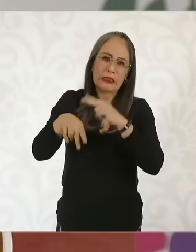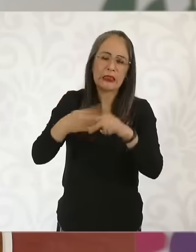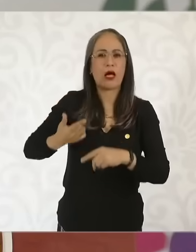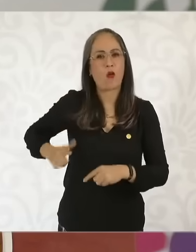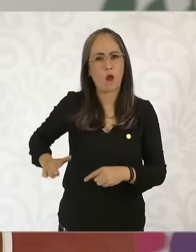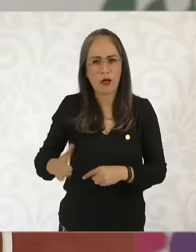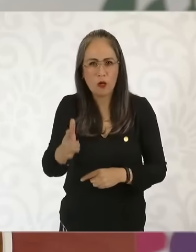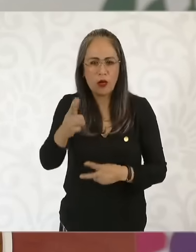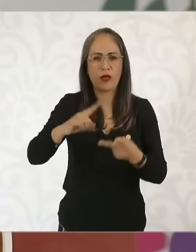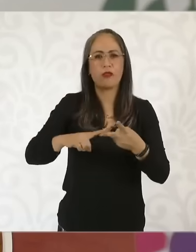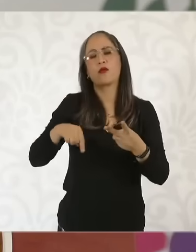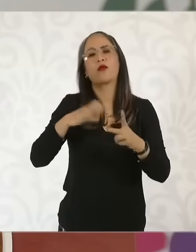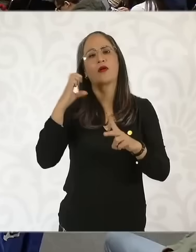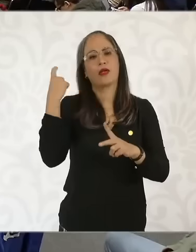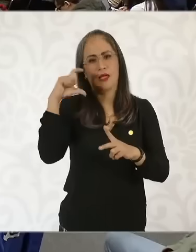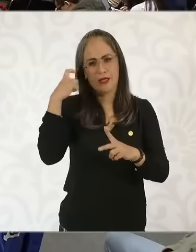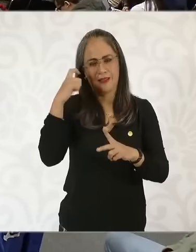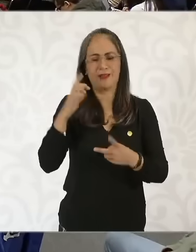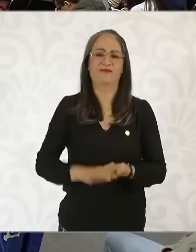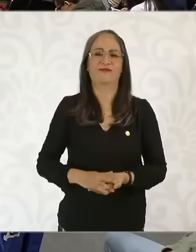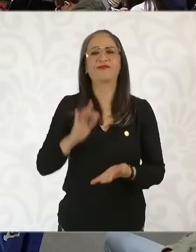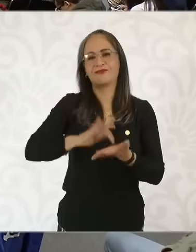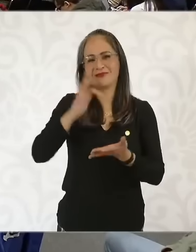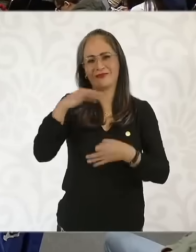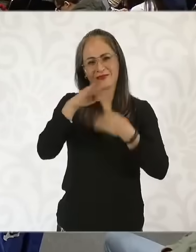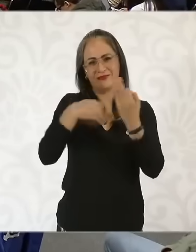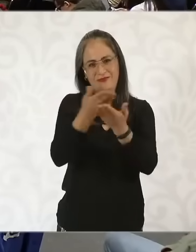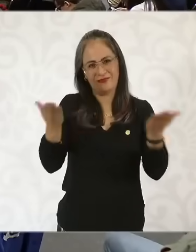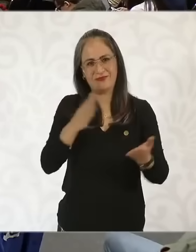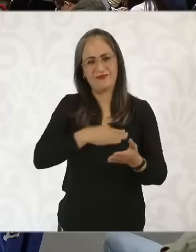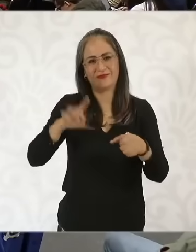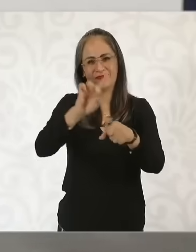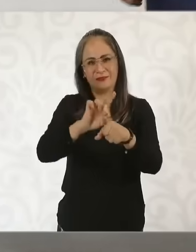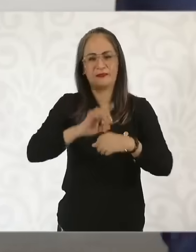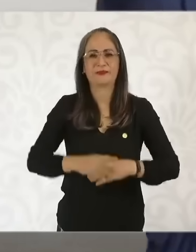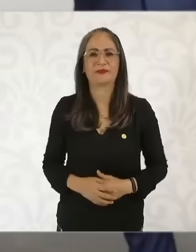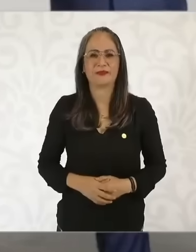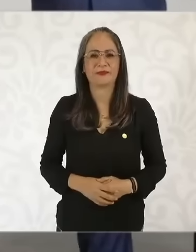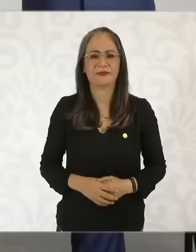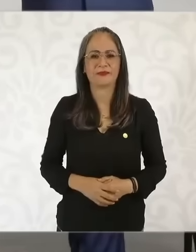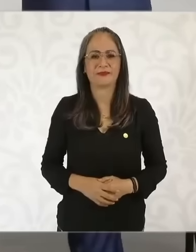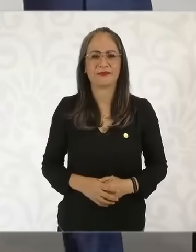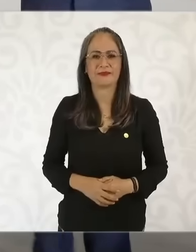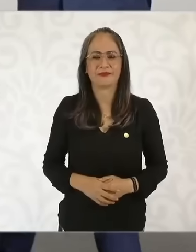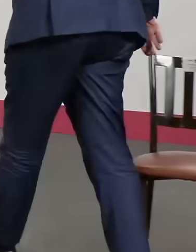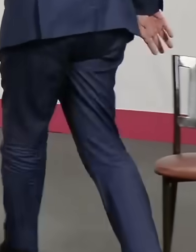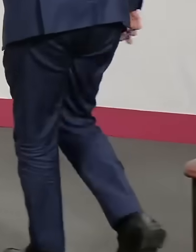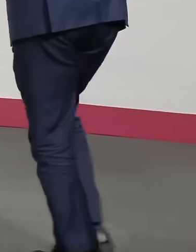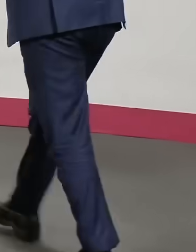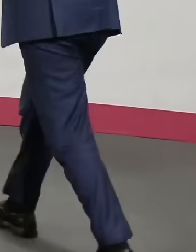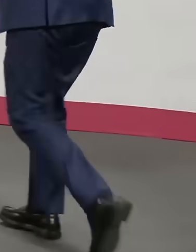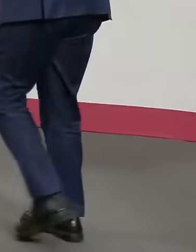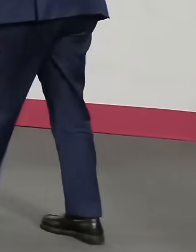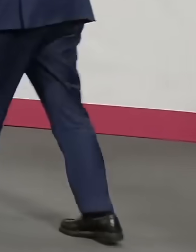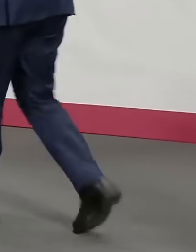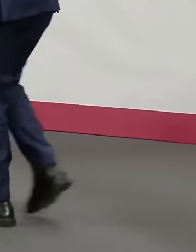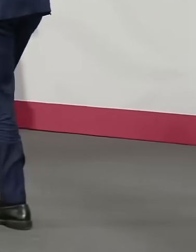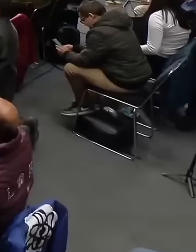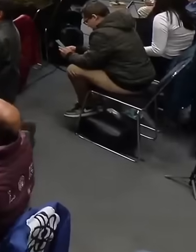Querétaro. Querétaro y Guanajuato. Gracias a todas y a todos. Buen día. una foto con los secretarios.